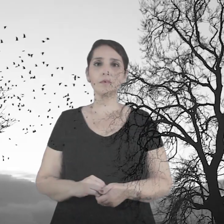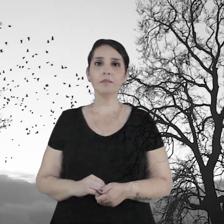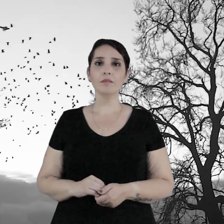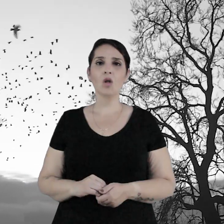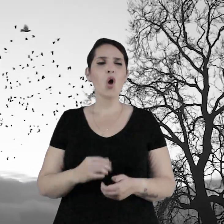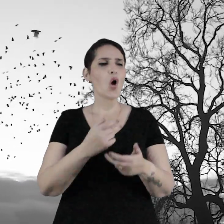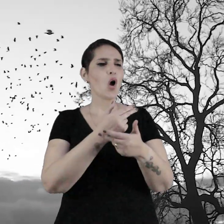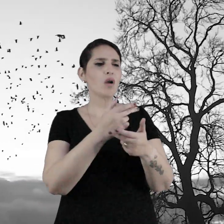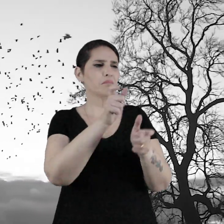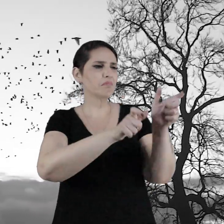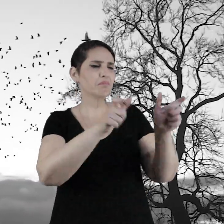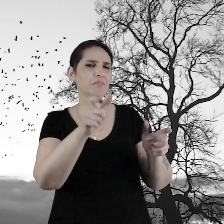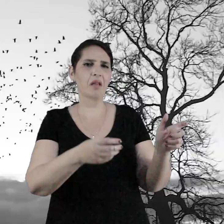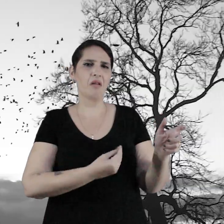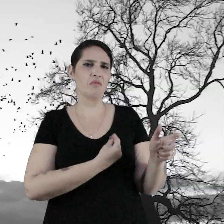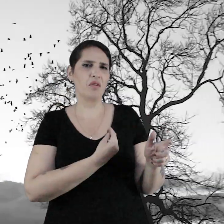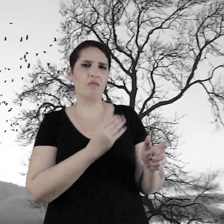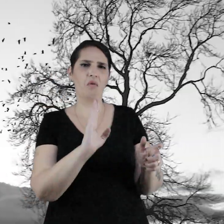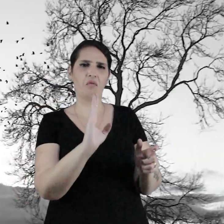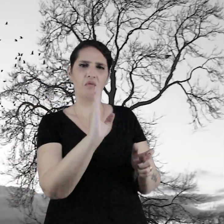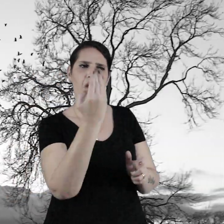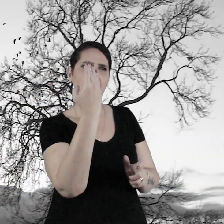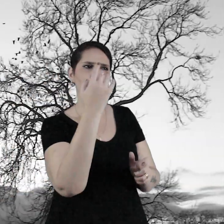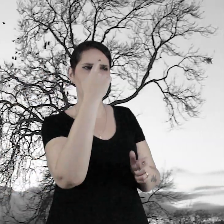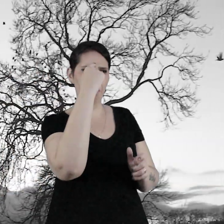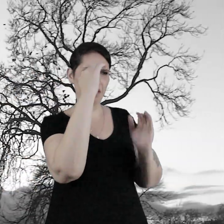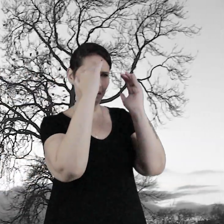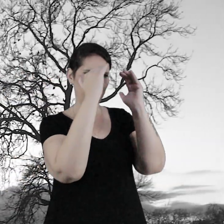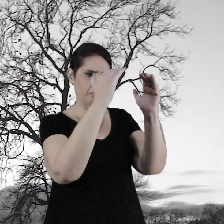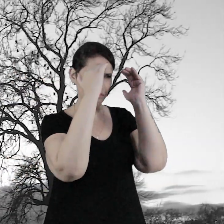Deixe de lado aqueles que vivem falsamente a devoção religiosa,